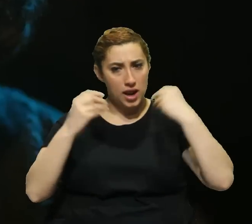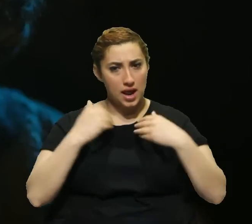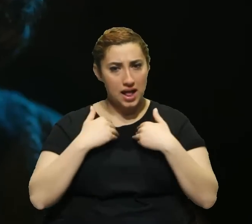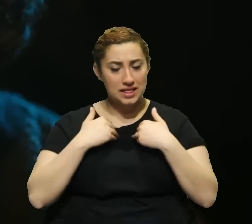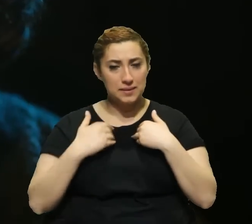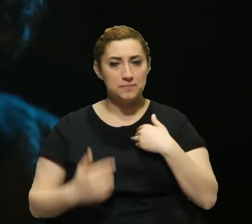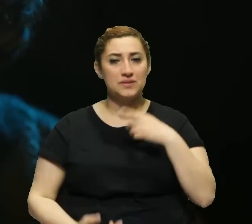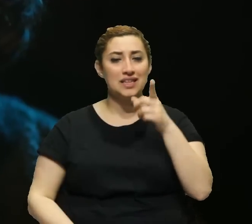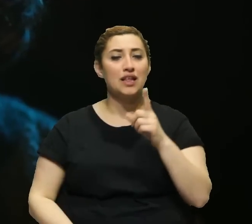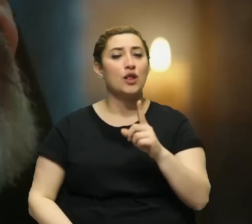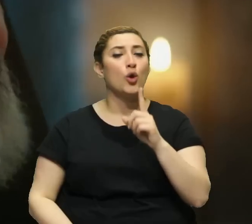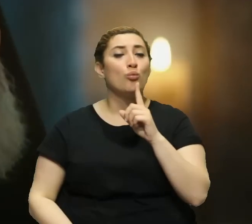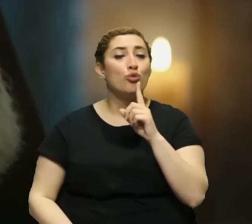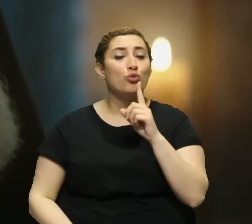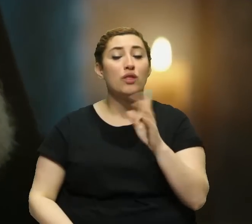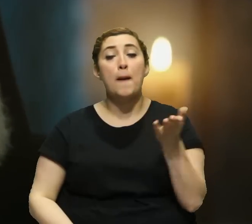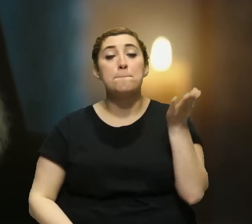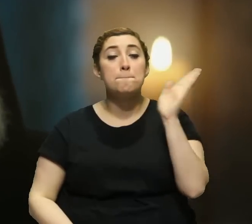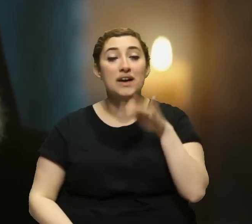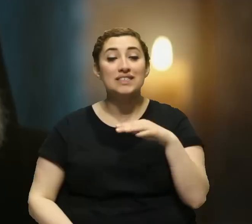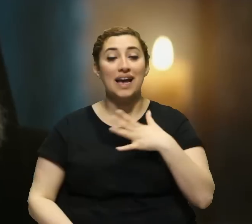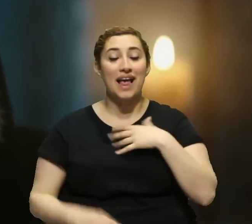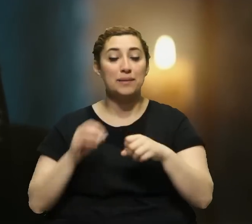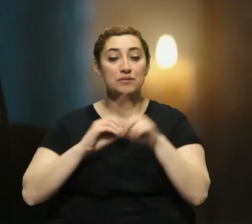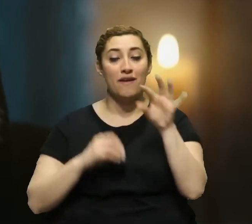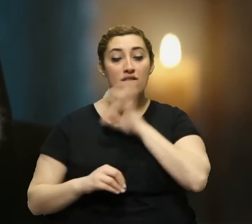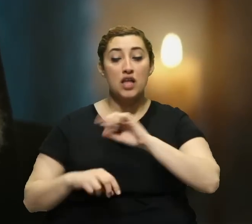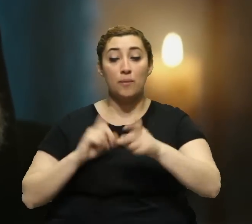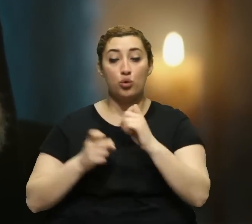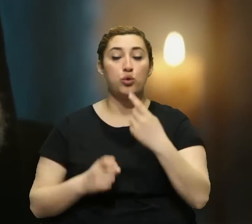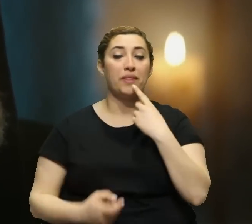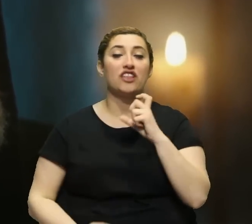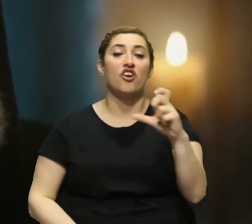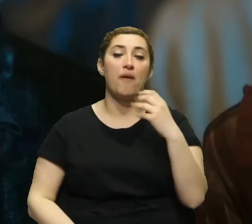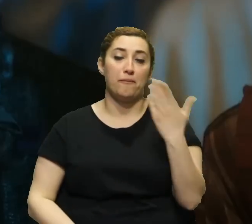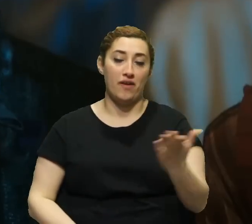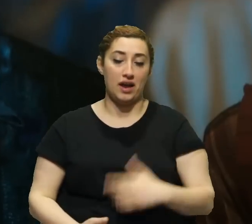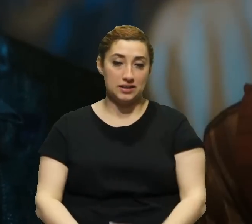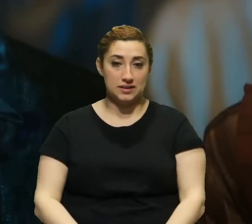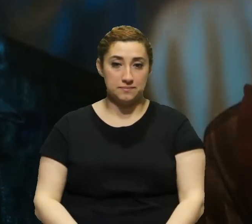Senin mumundan başka bir mum yaktım deyi cevap verdi.